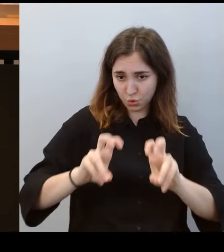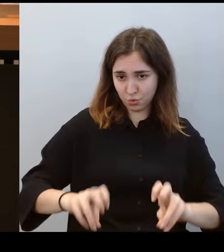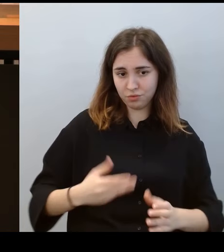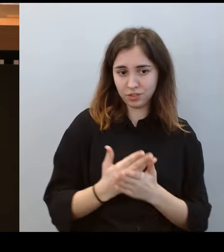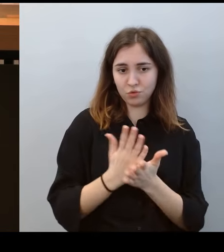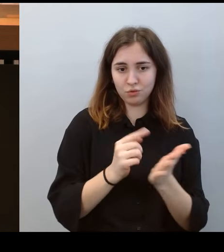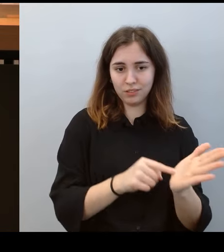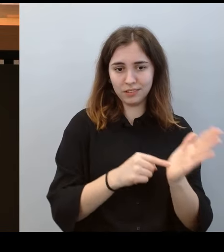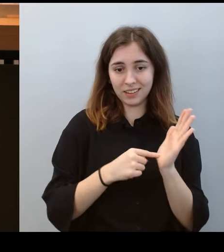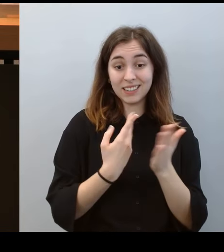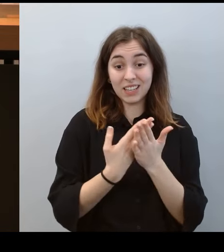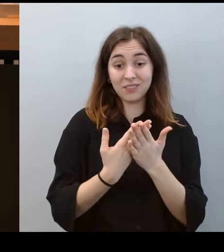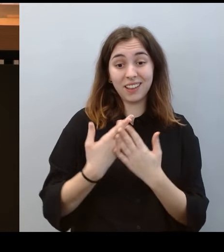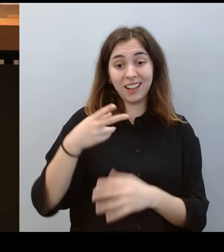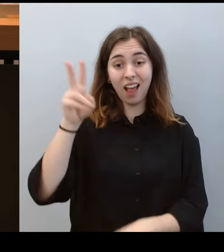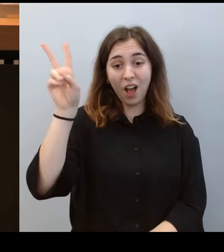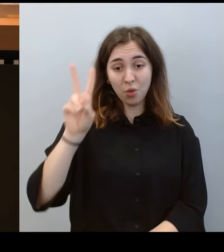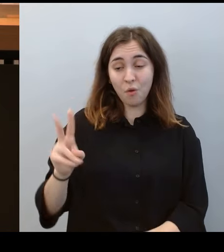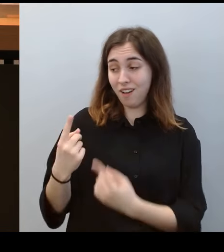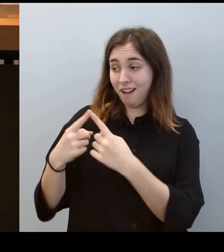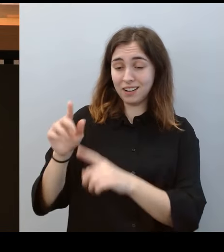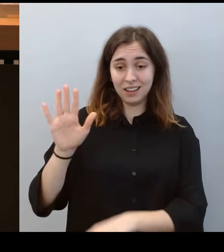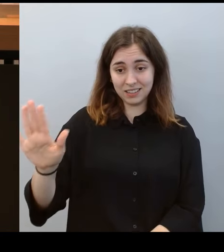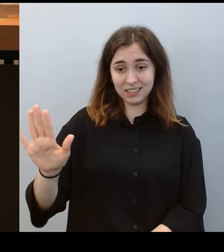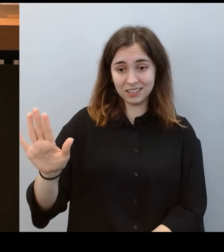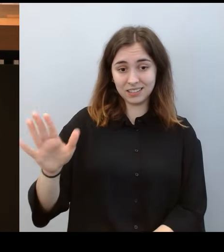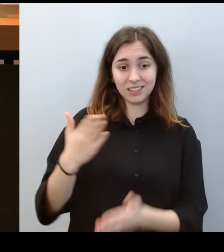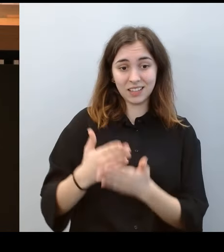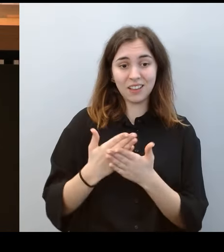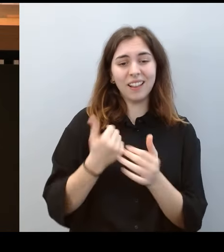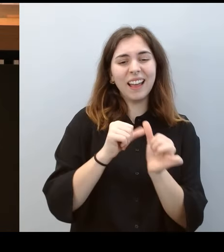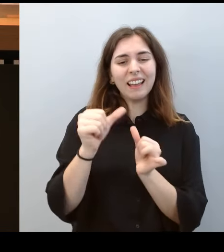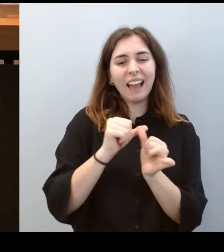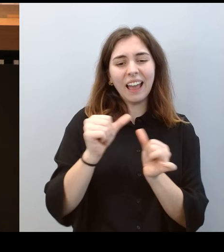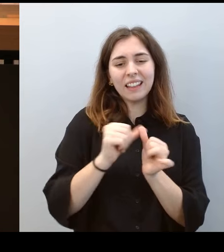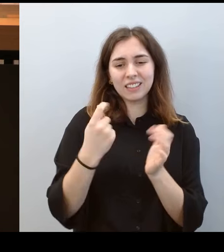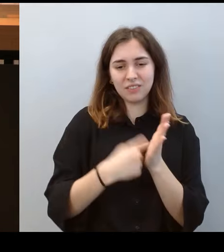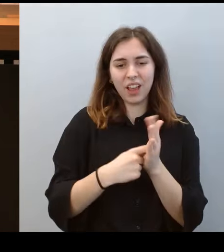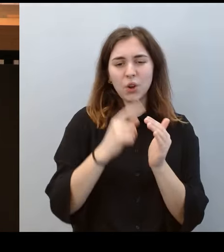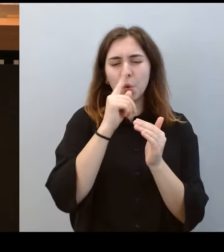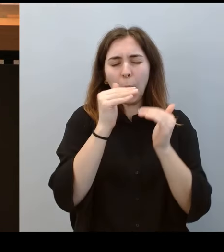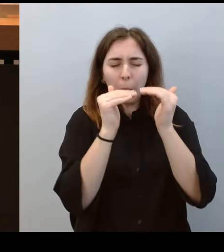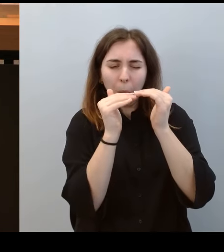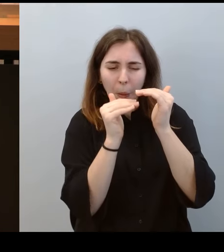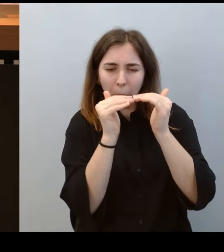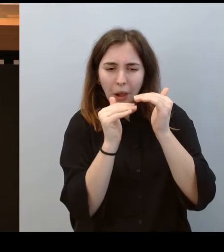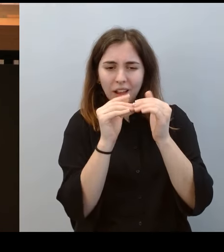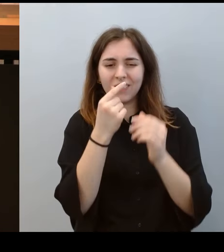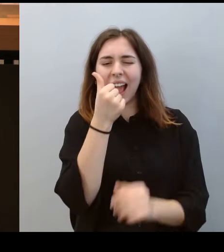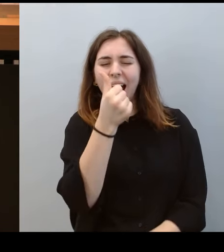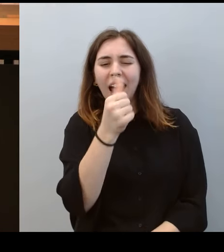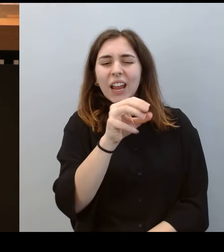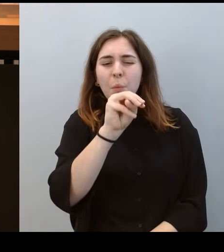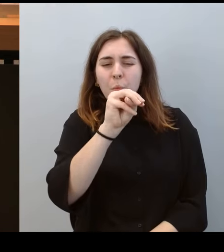der Grenzwert nur sehr, sehr knapp unterschritten, teilweise nur um ein Mikrogramm. Ein Mikrogramm 40 sind zulässig,